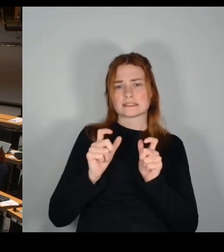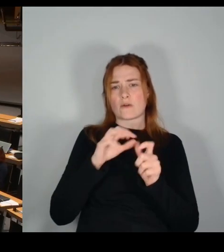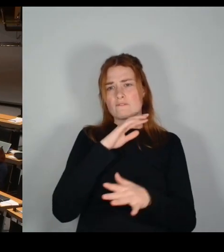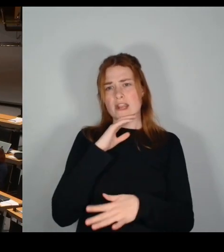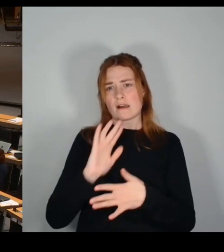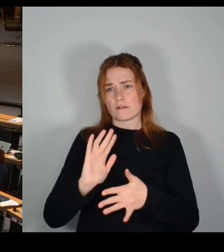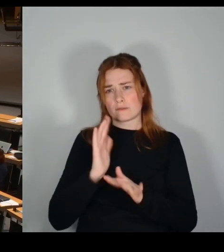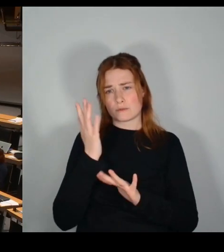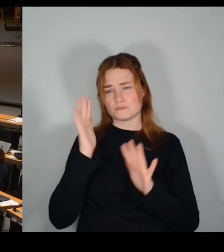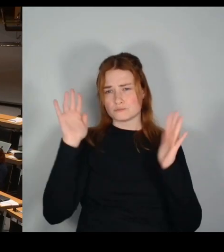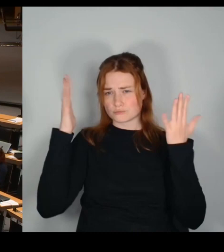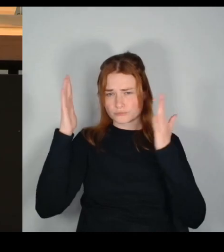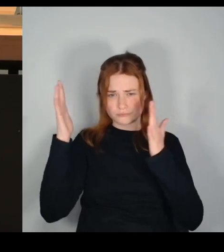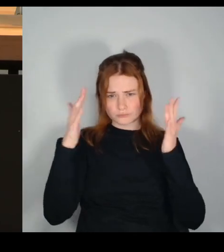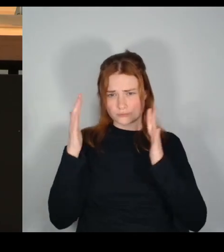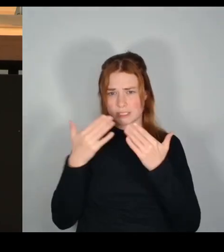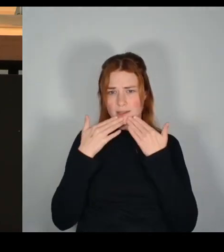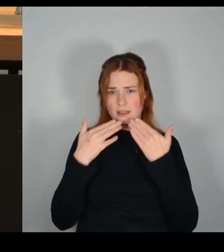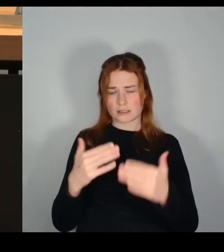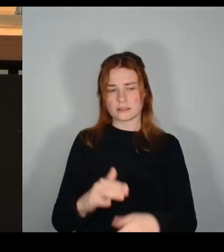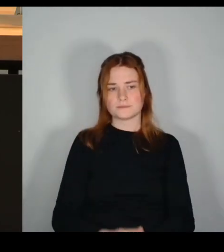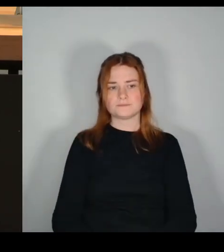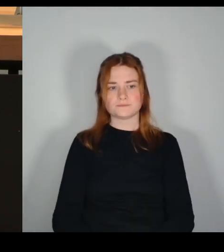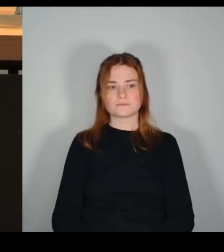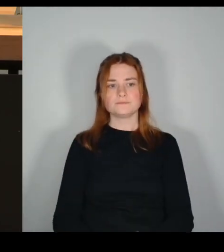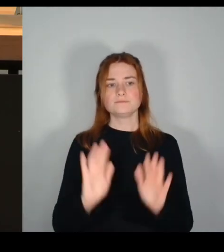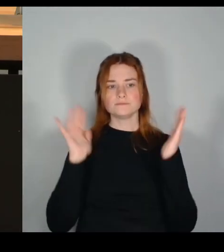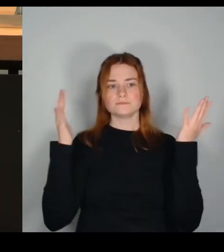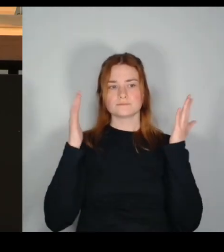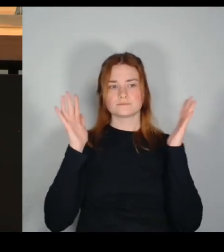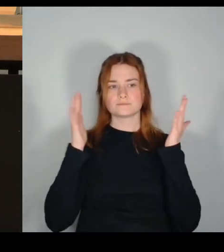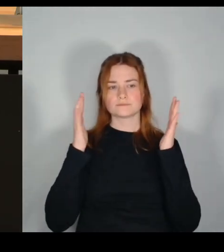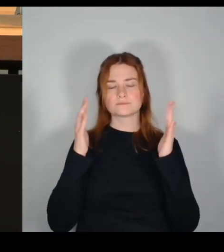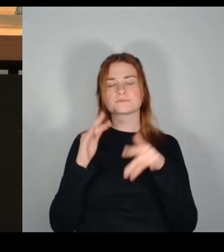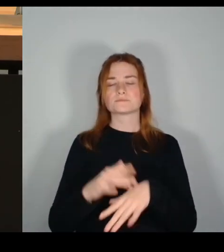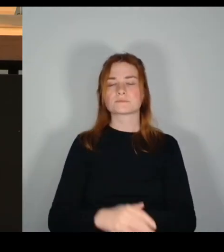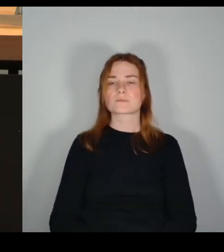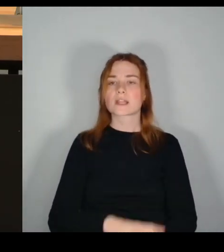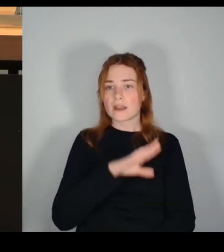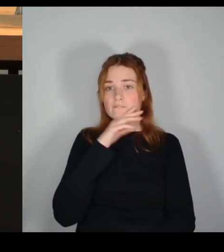Viele Menschen, die heute feiern, erinnern sich leider auch dabei an das Jahr 2014. Zurück